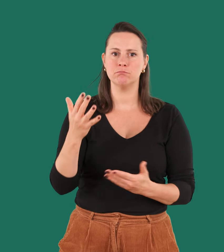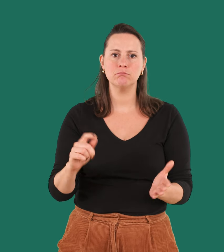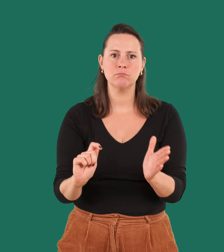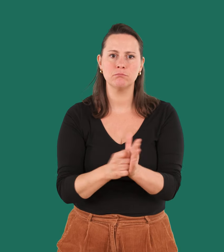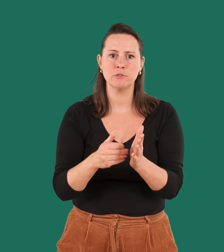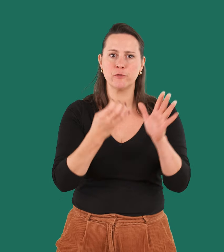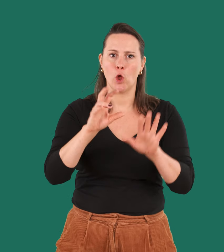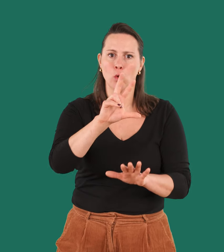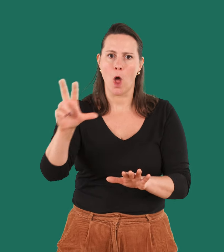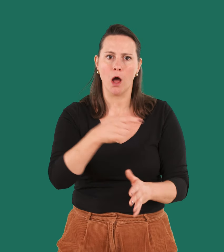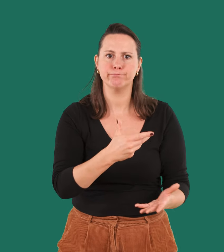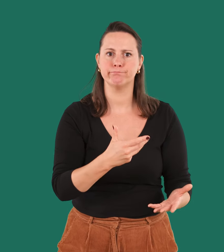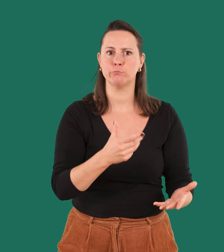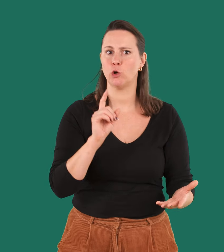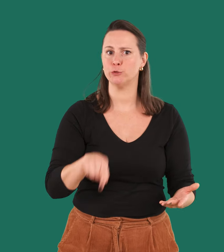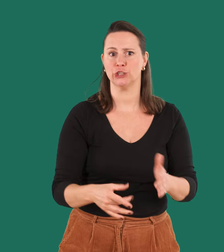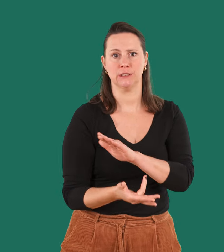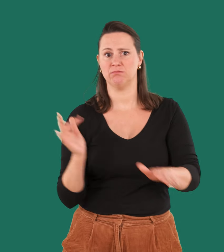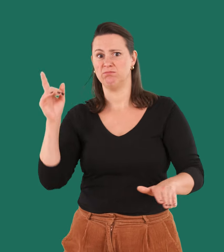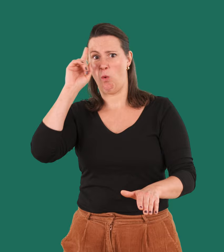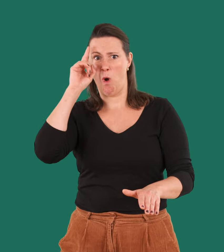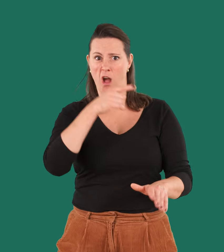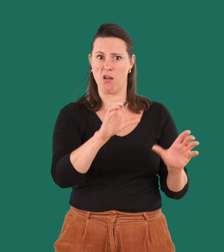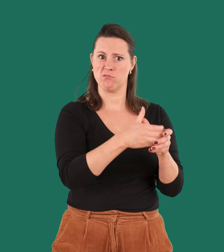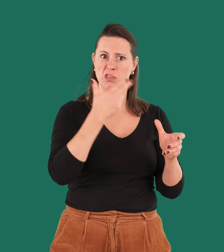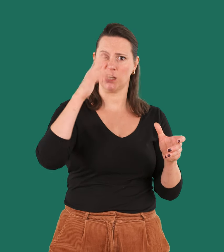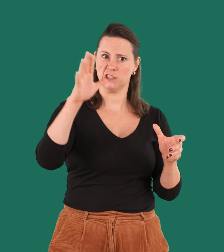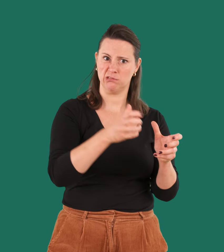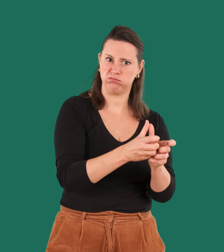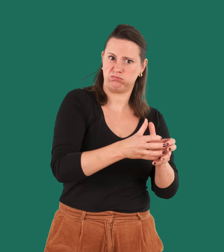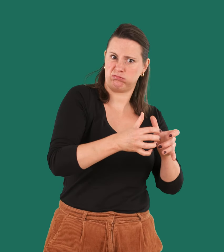mais contraint à l’exil en 1933 pour fuir le régime nazi